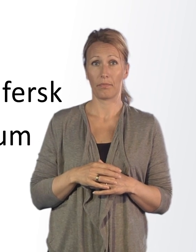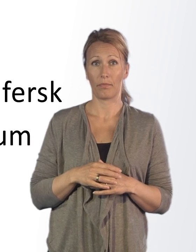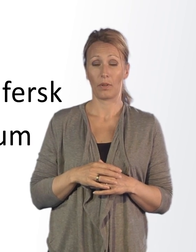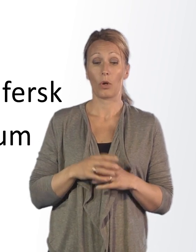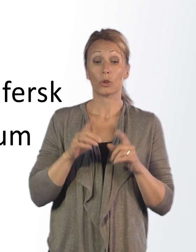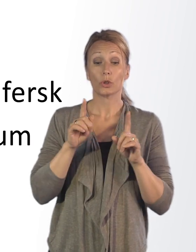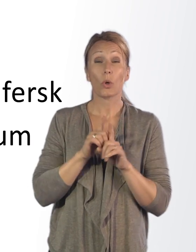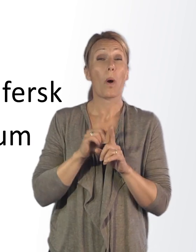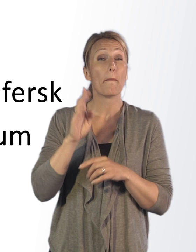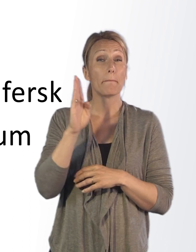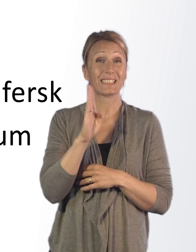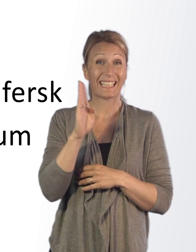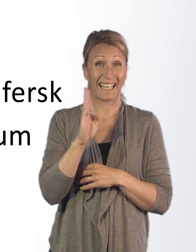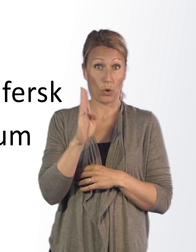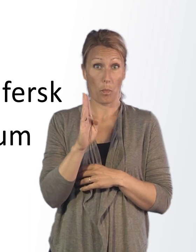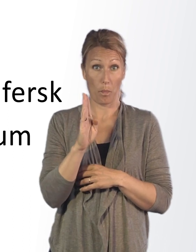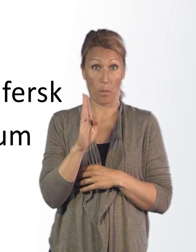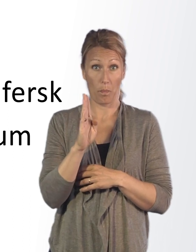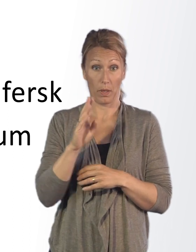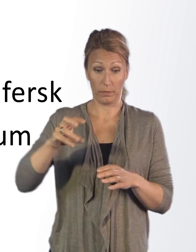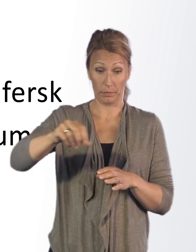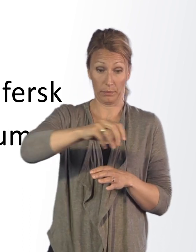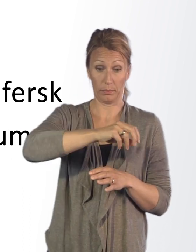Legg på basilikum.